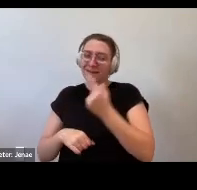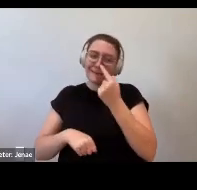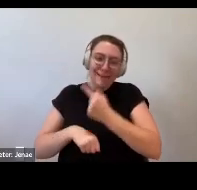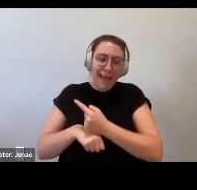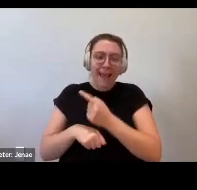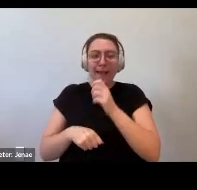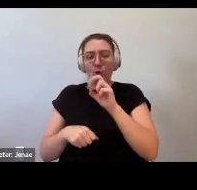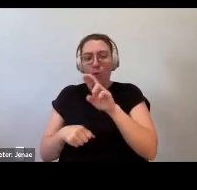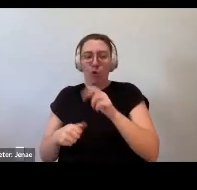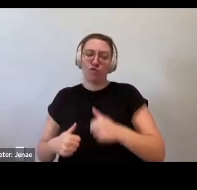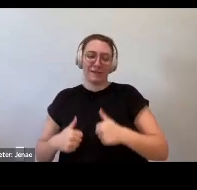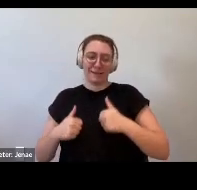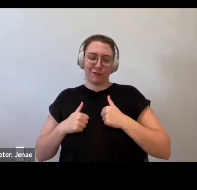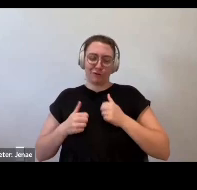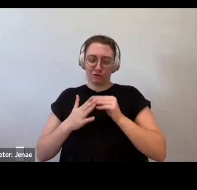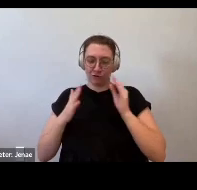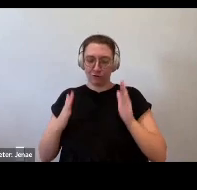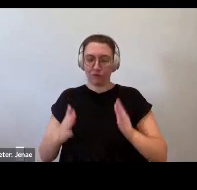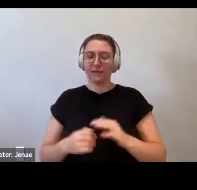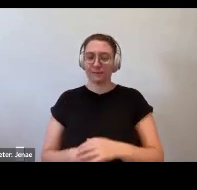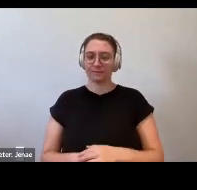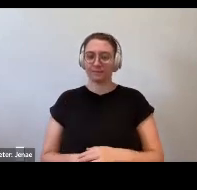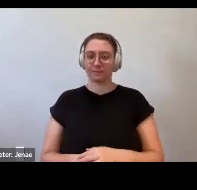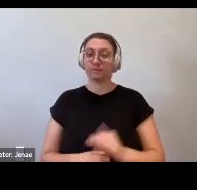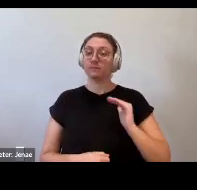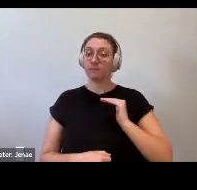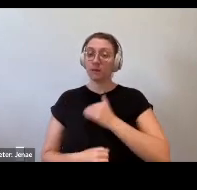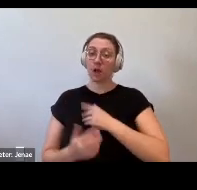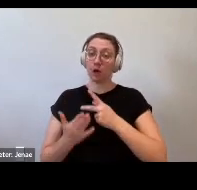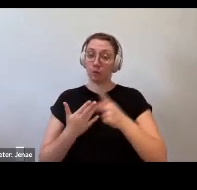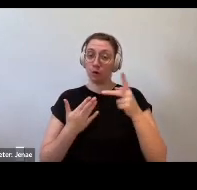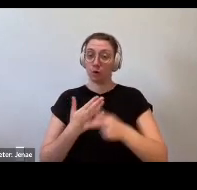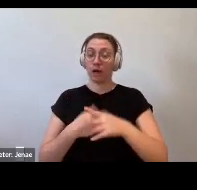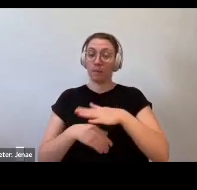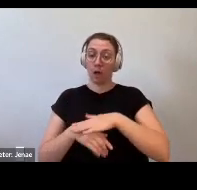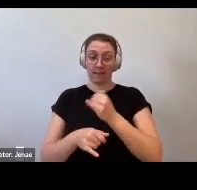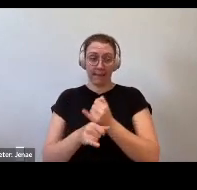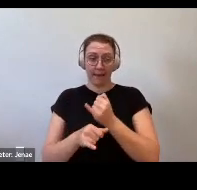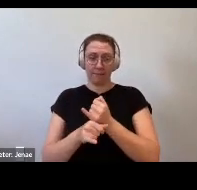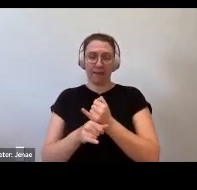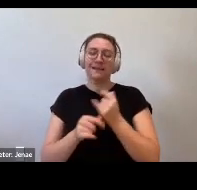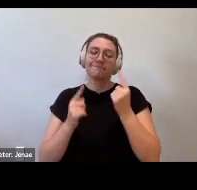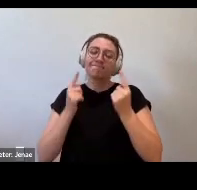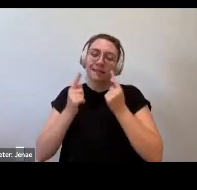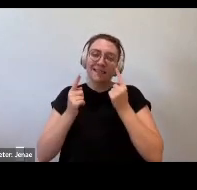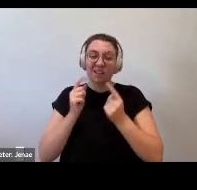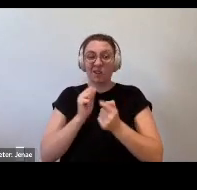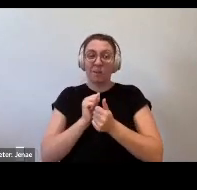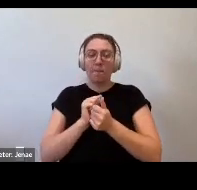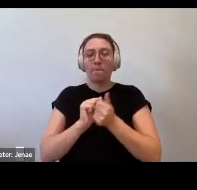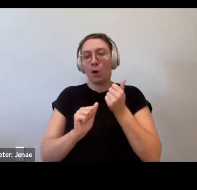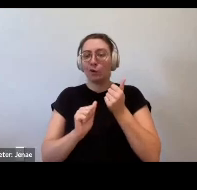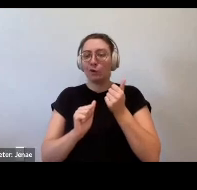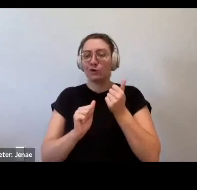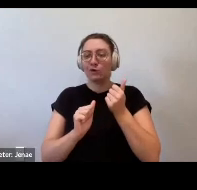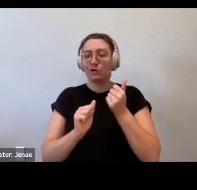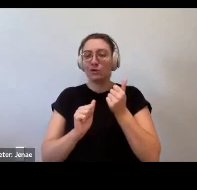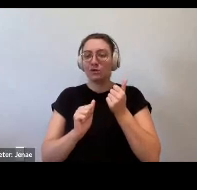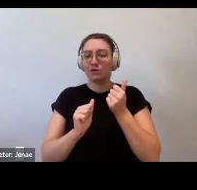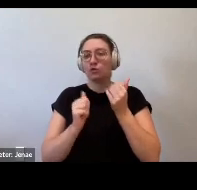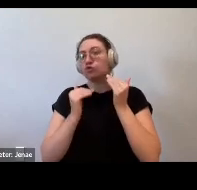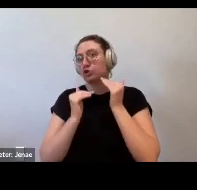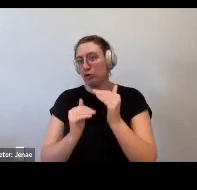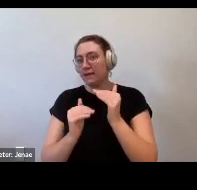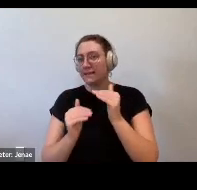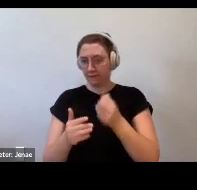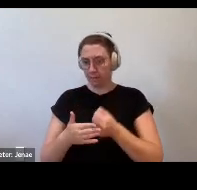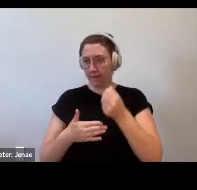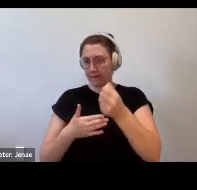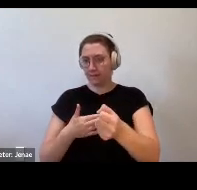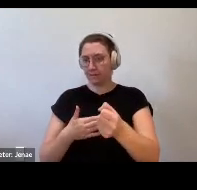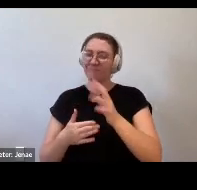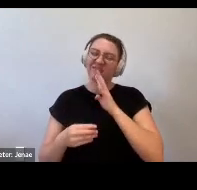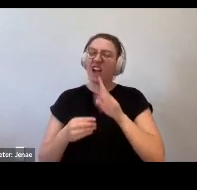estudiantes diurnos o residenciales. Nuestro programa en el campus se considera la ubicación más restrictiva cuando se habla de